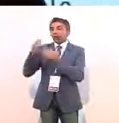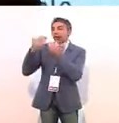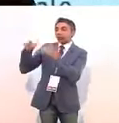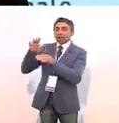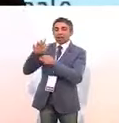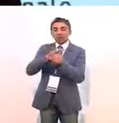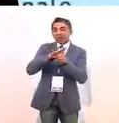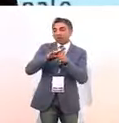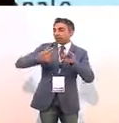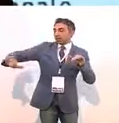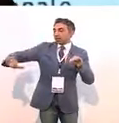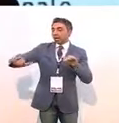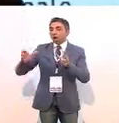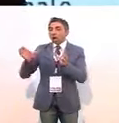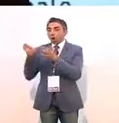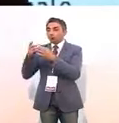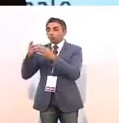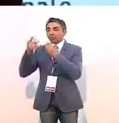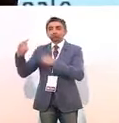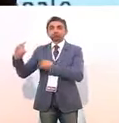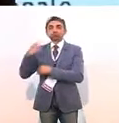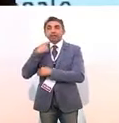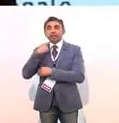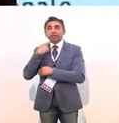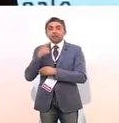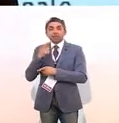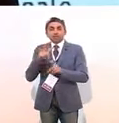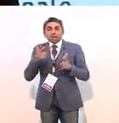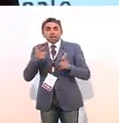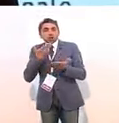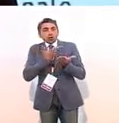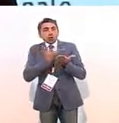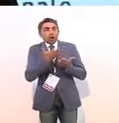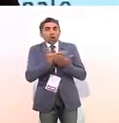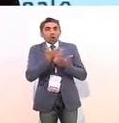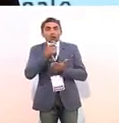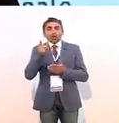perso la propria comunità. Nessuno vi racconta questo del nostro viaggio. Vi dicono l’ultima